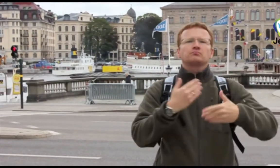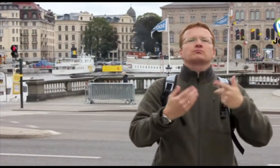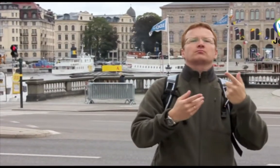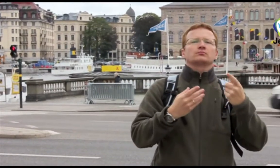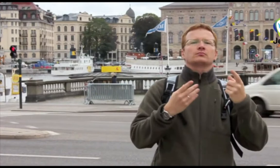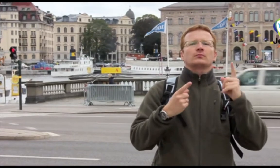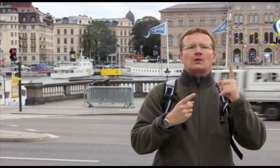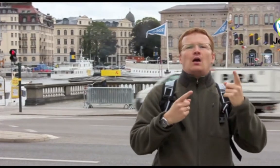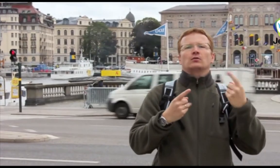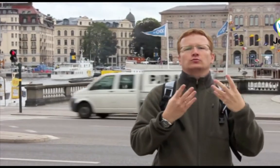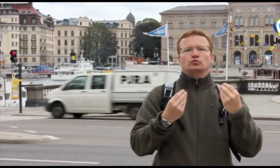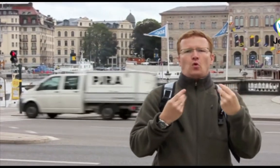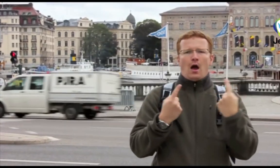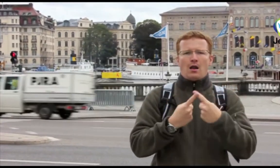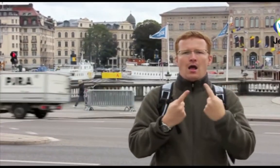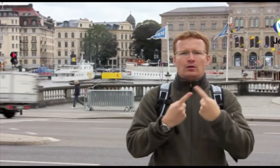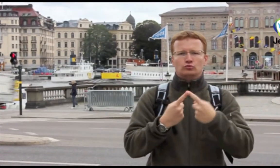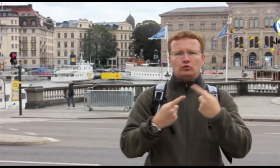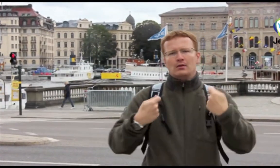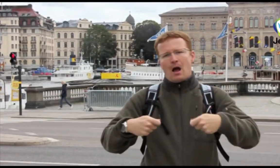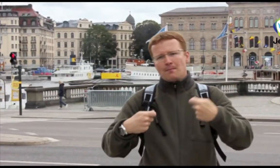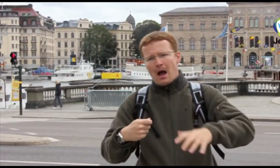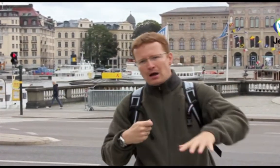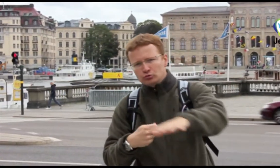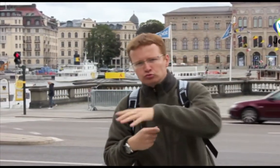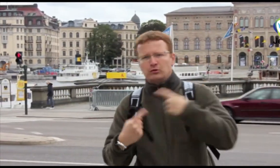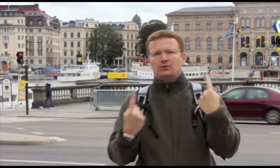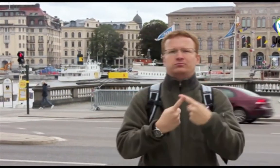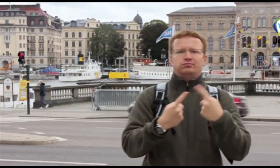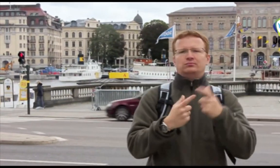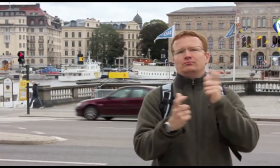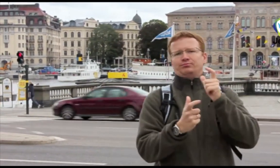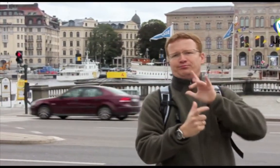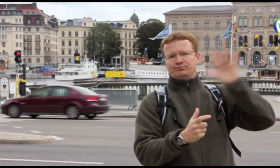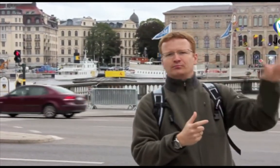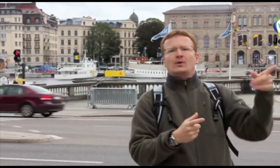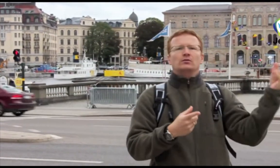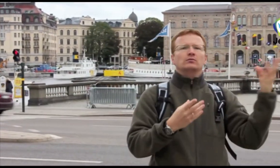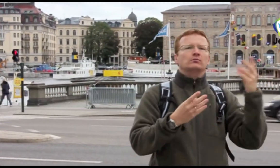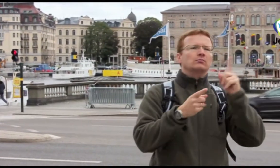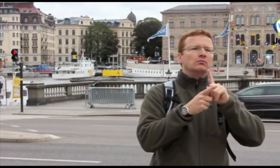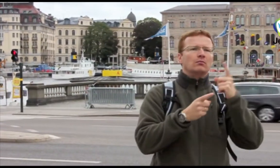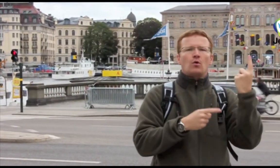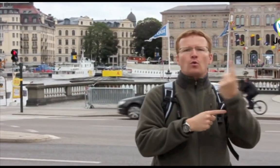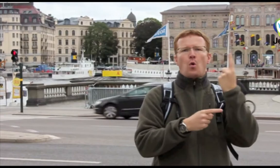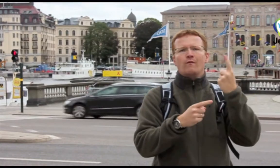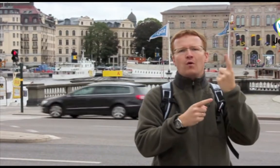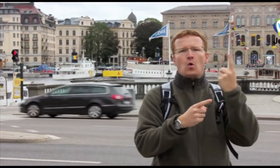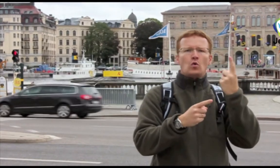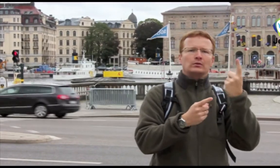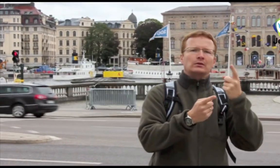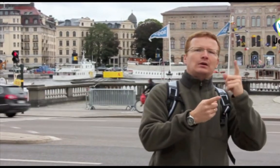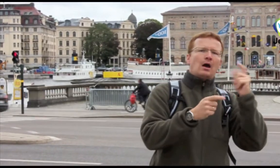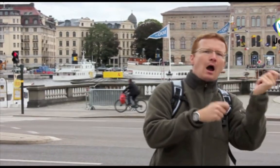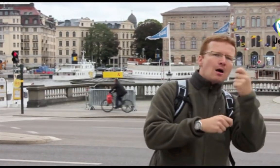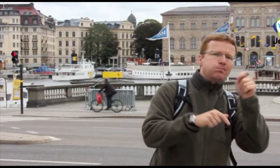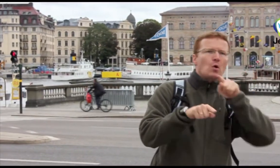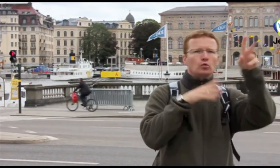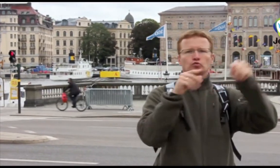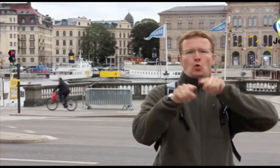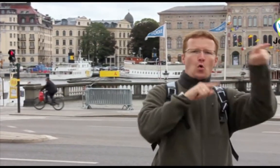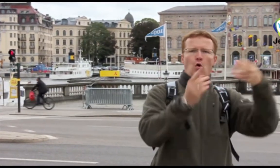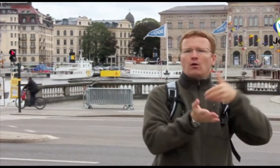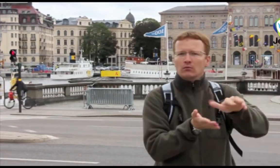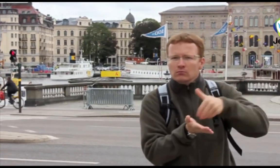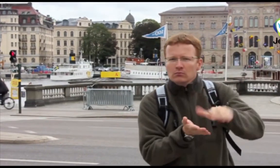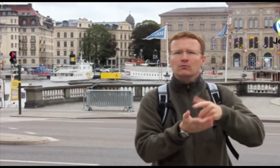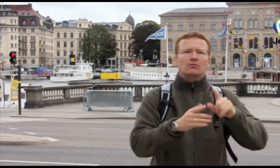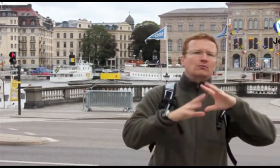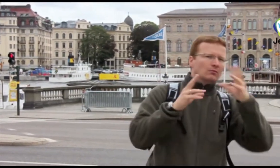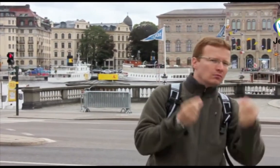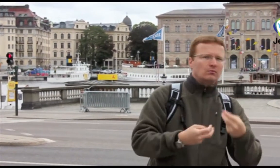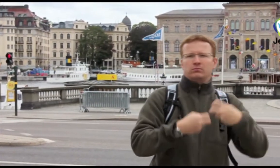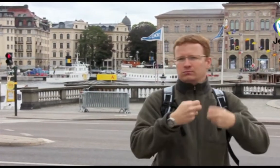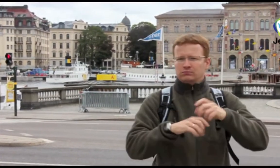Uralkodása alatt sok ellenséget szerzett. A nemesek nem szerették őt, mert a külföldi háborúkra sokat költött.